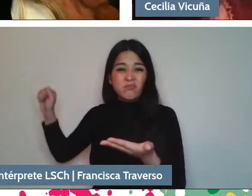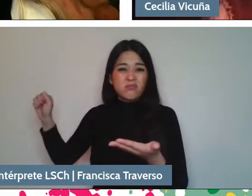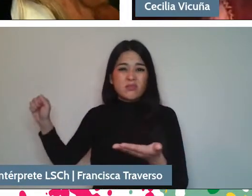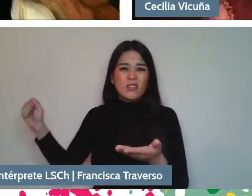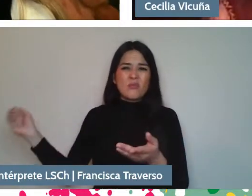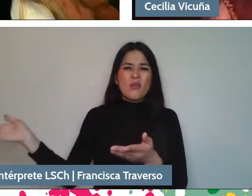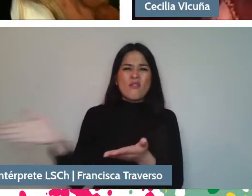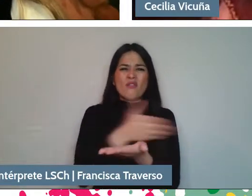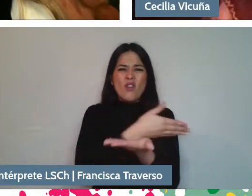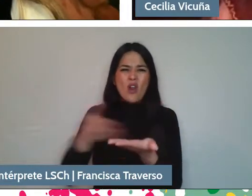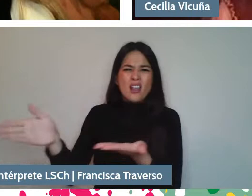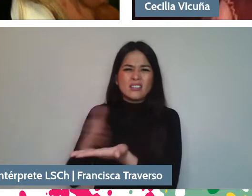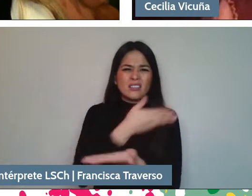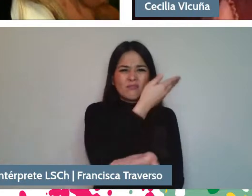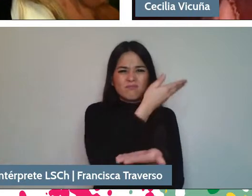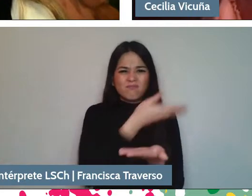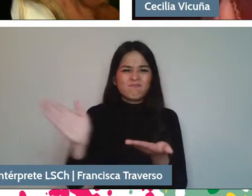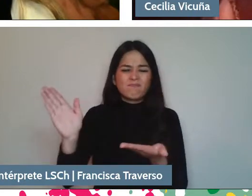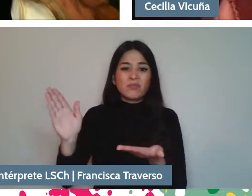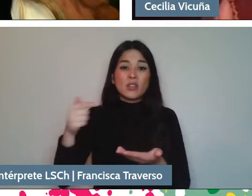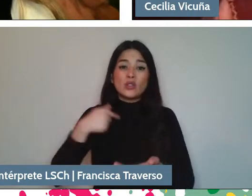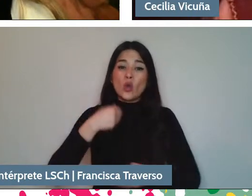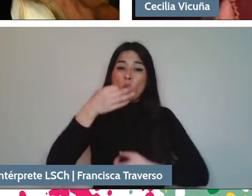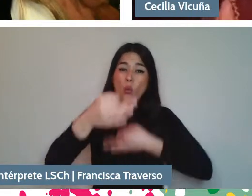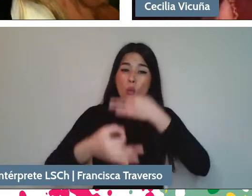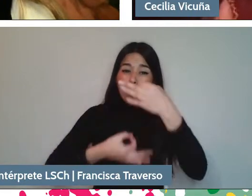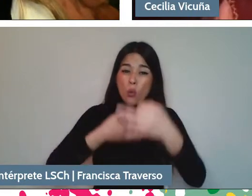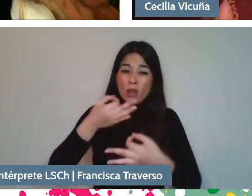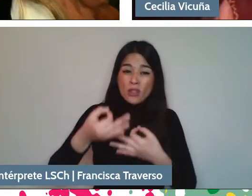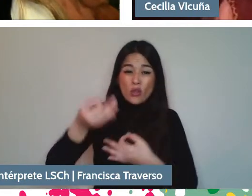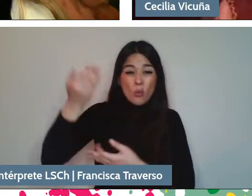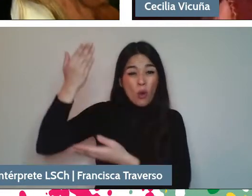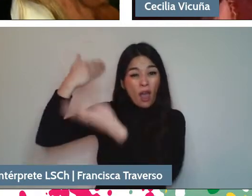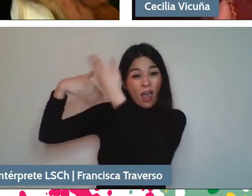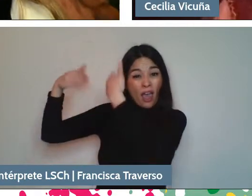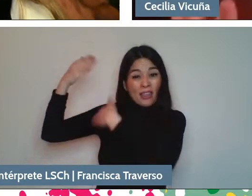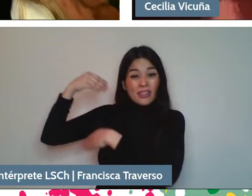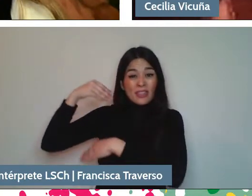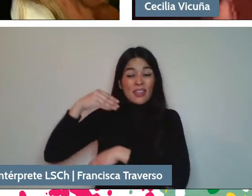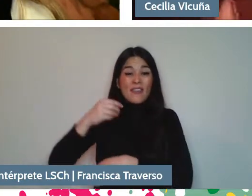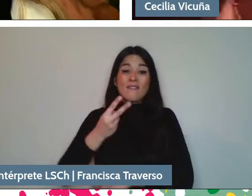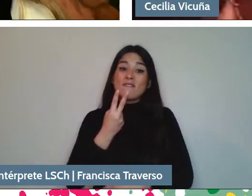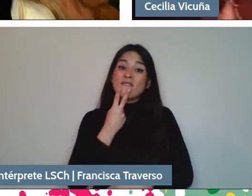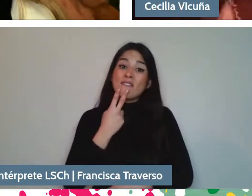Yo sé que cuando yo cuento la forma en que nosotros vivíamos y sentíamos, que parece como un cuento de hadas,